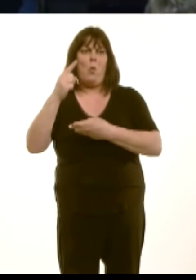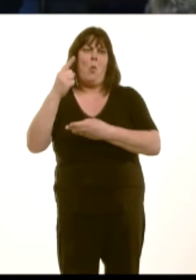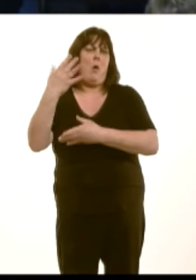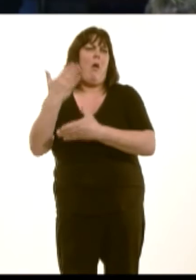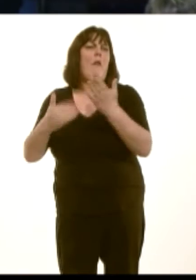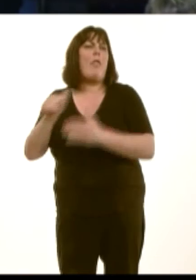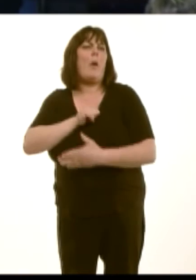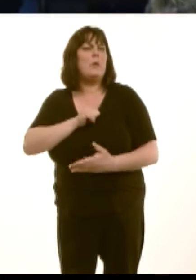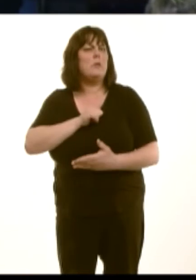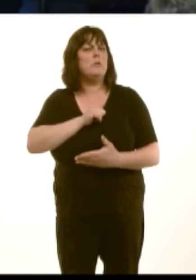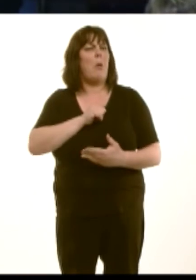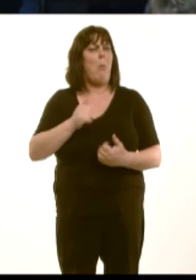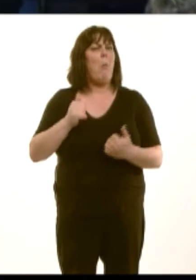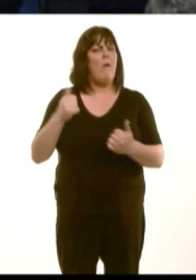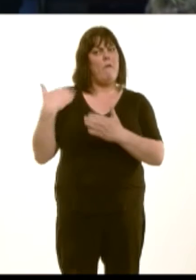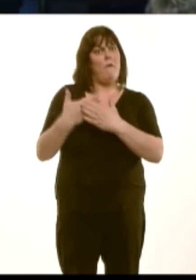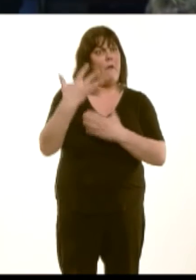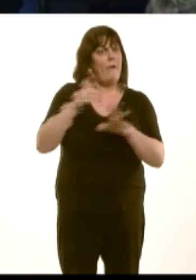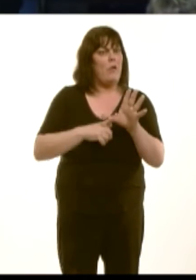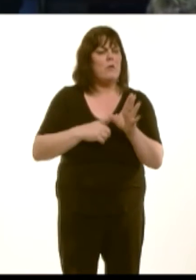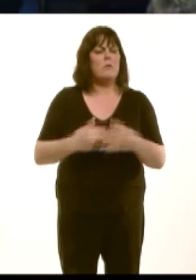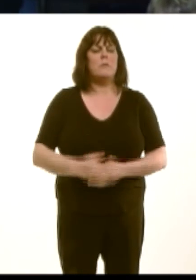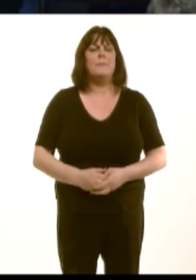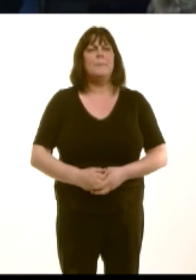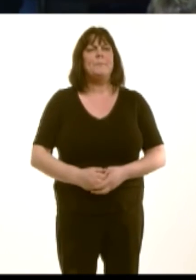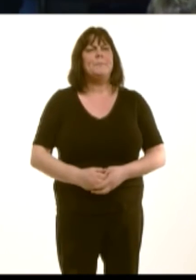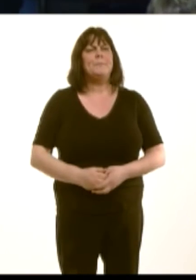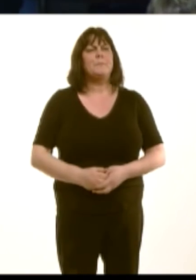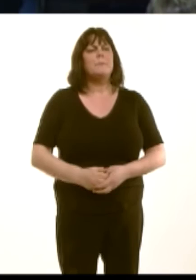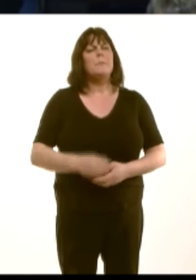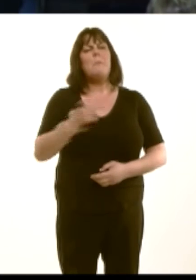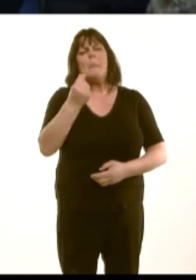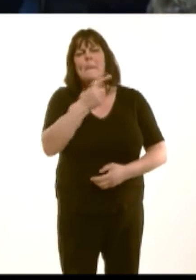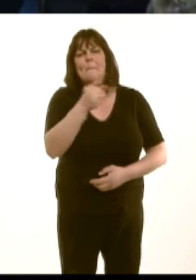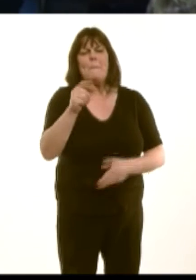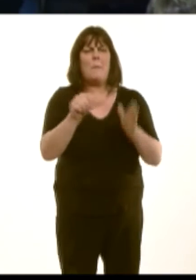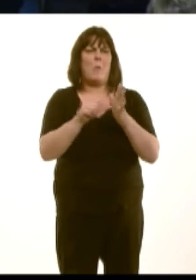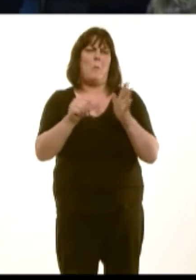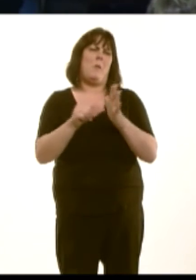ar fethiant eich Llywodraeth chi i gynllunio gwasanaethau mewn modd sydd yn ateb y galw fel ag y mae heddiw?